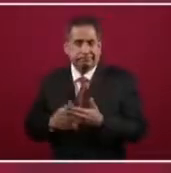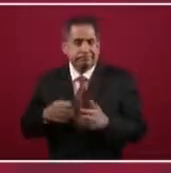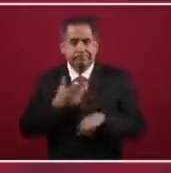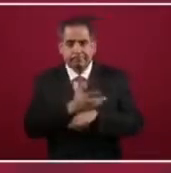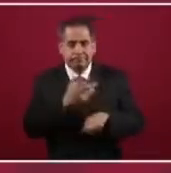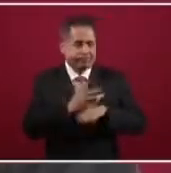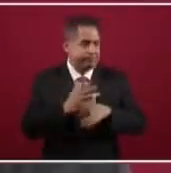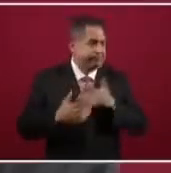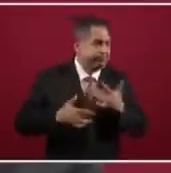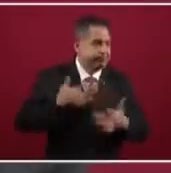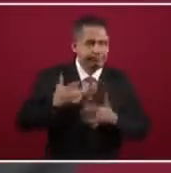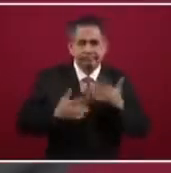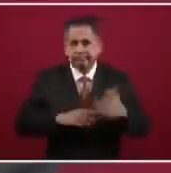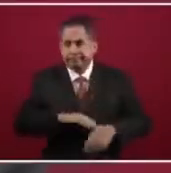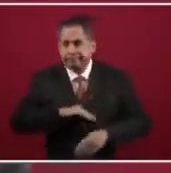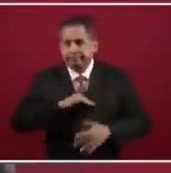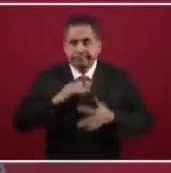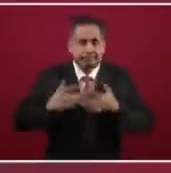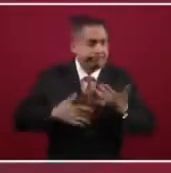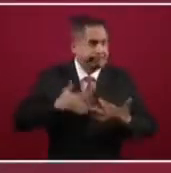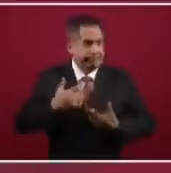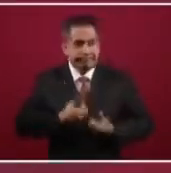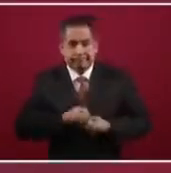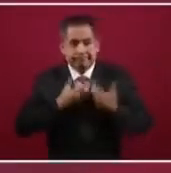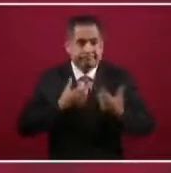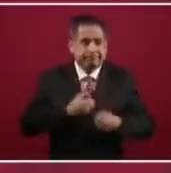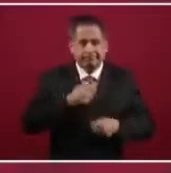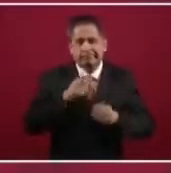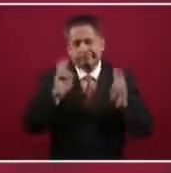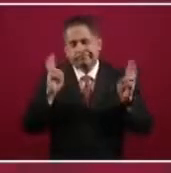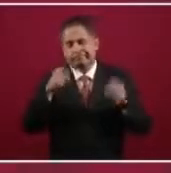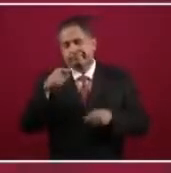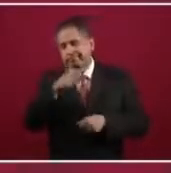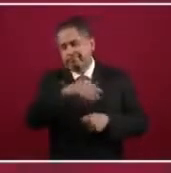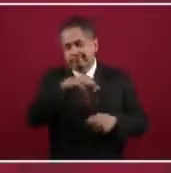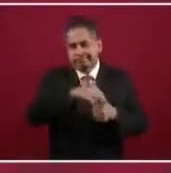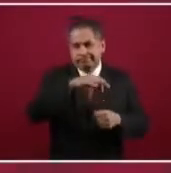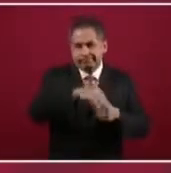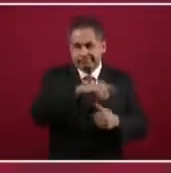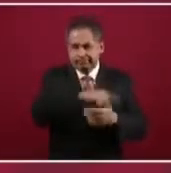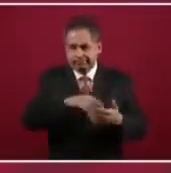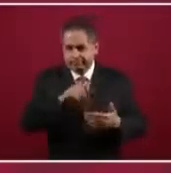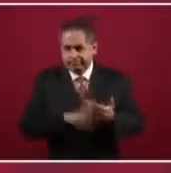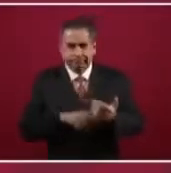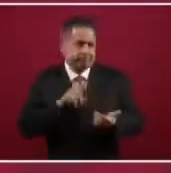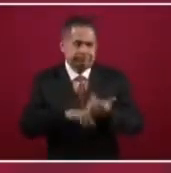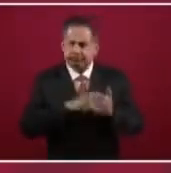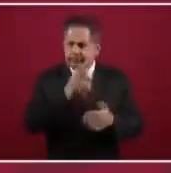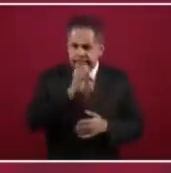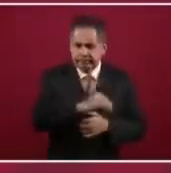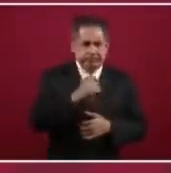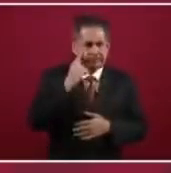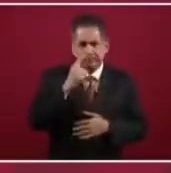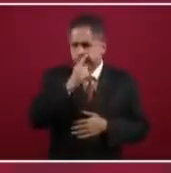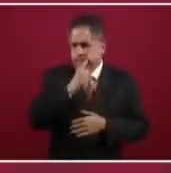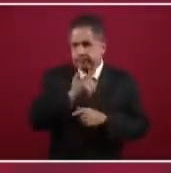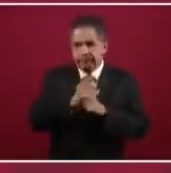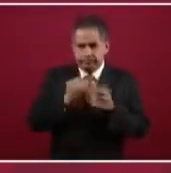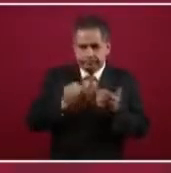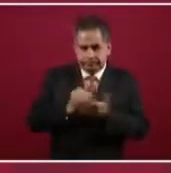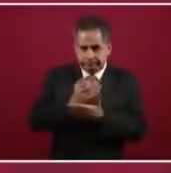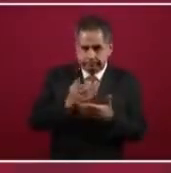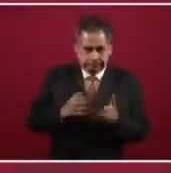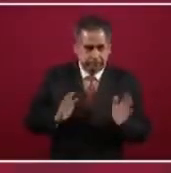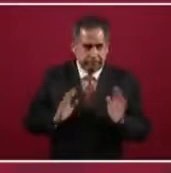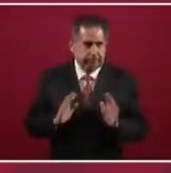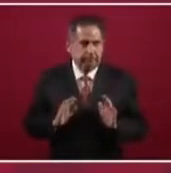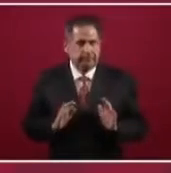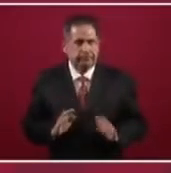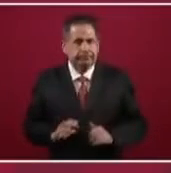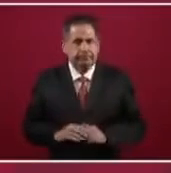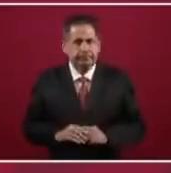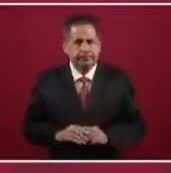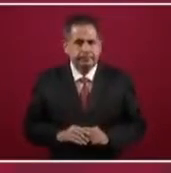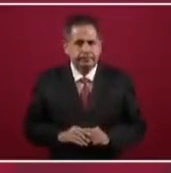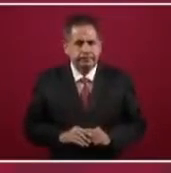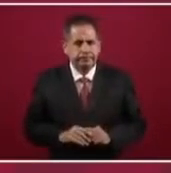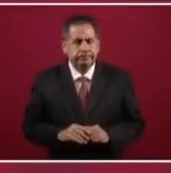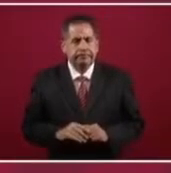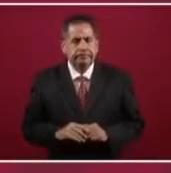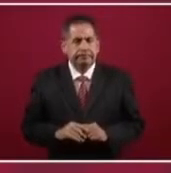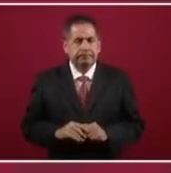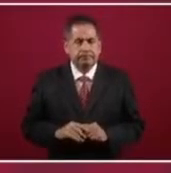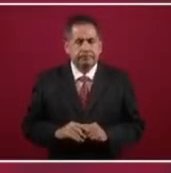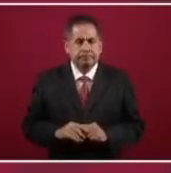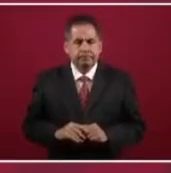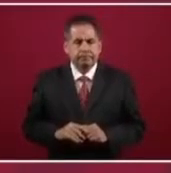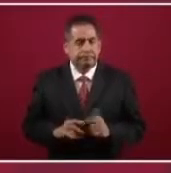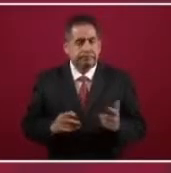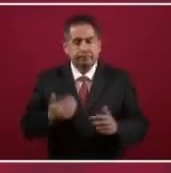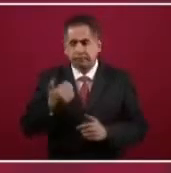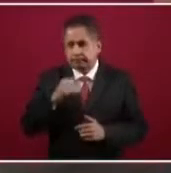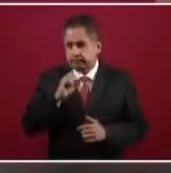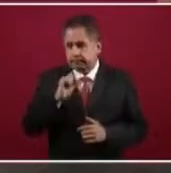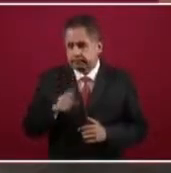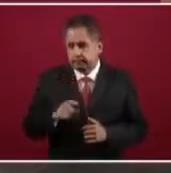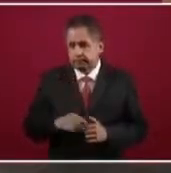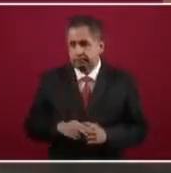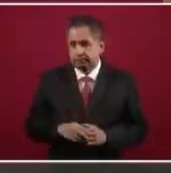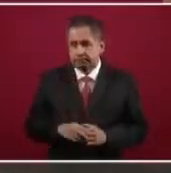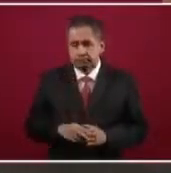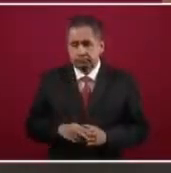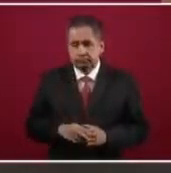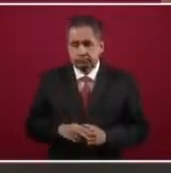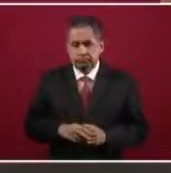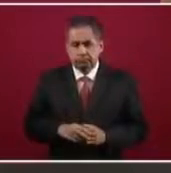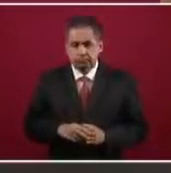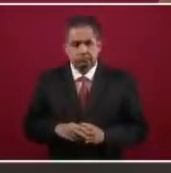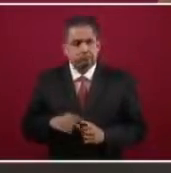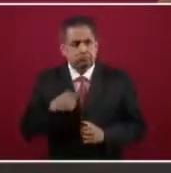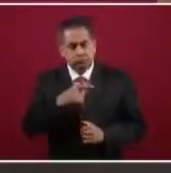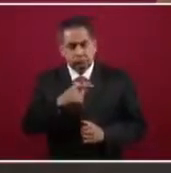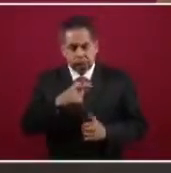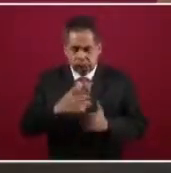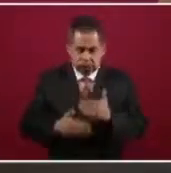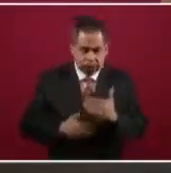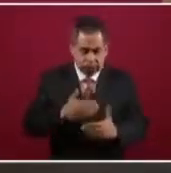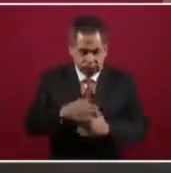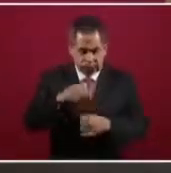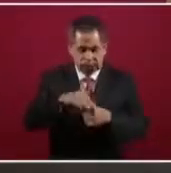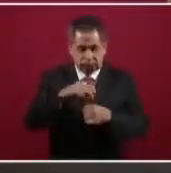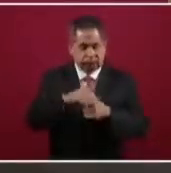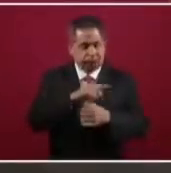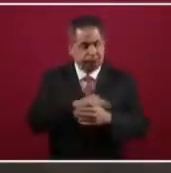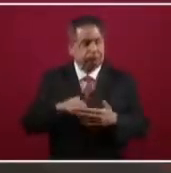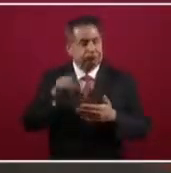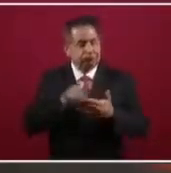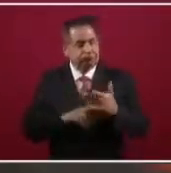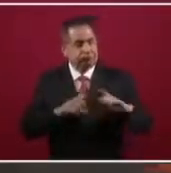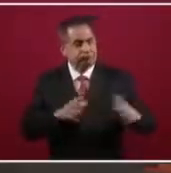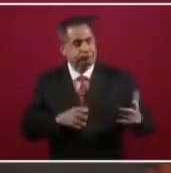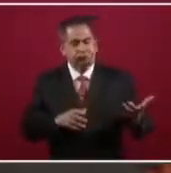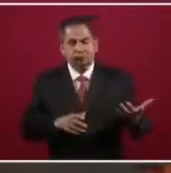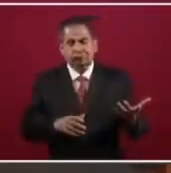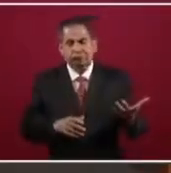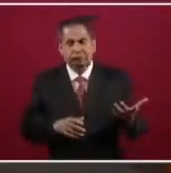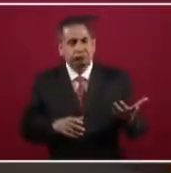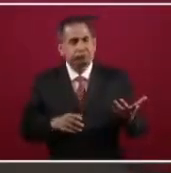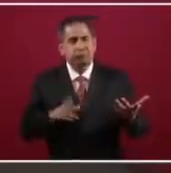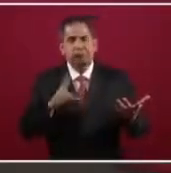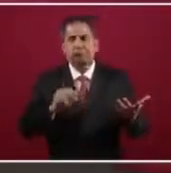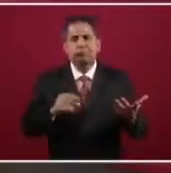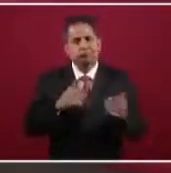pasiones que son propias de la democracia, y que este proceso electoral no retrase la